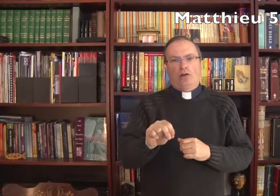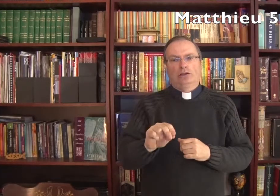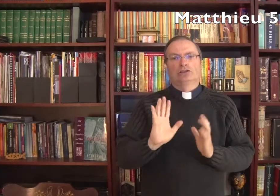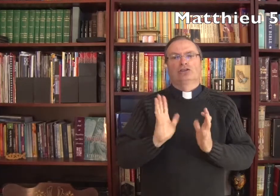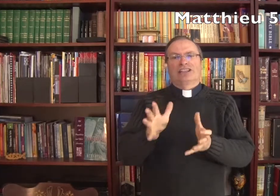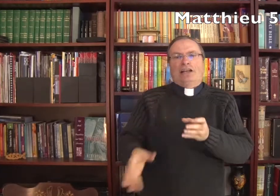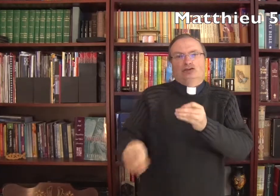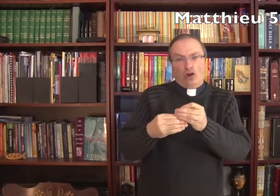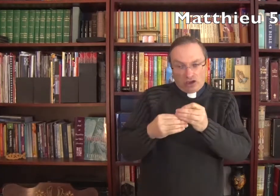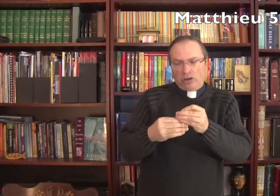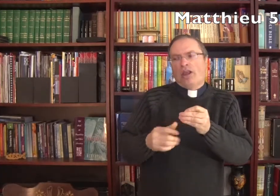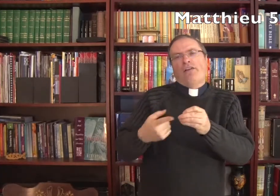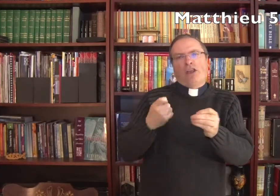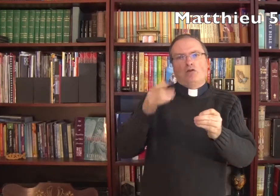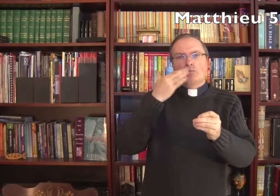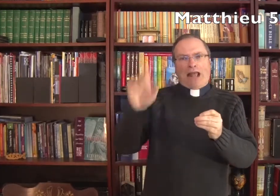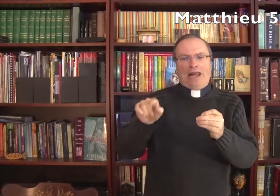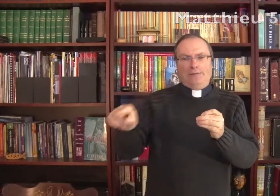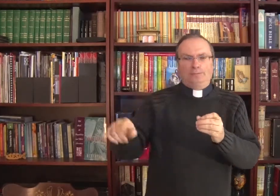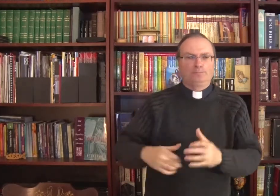ce qu’on y ajoute vient du mal.